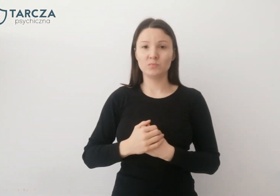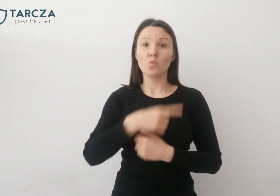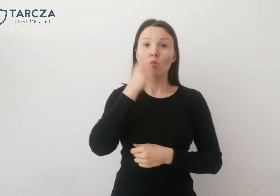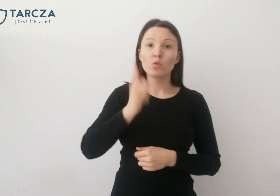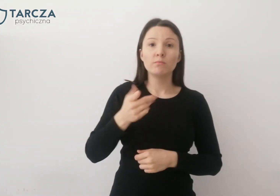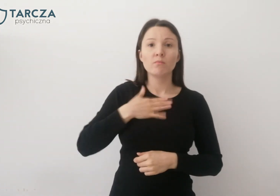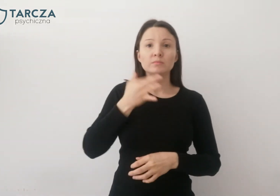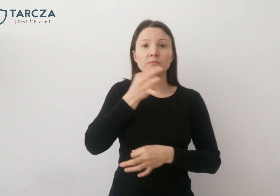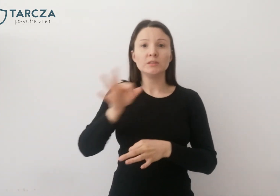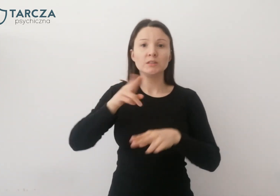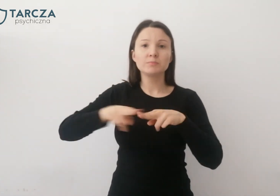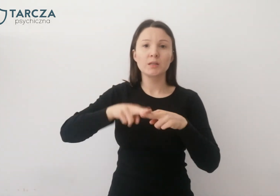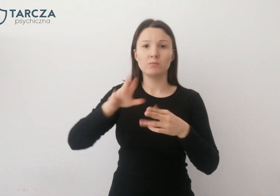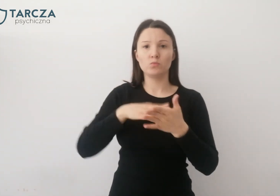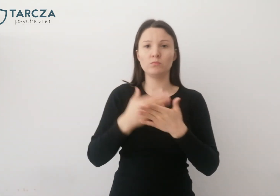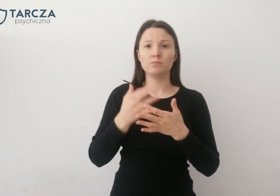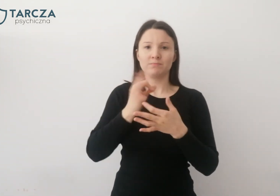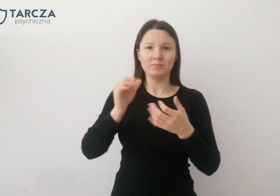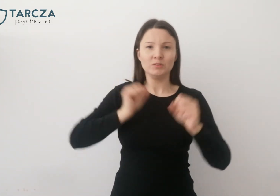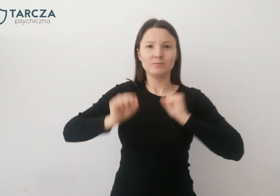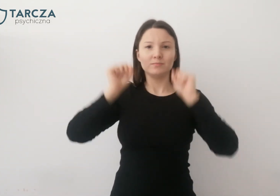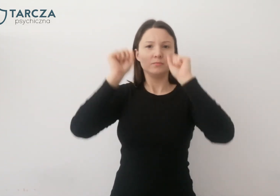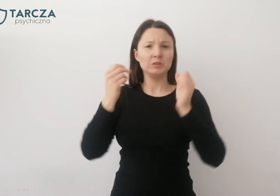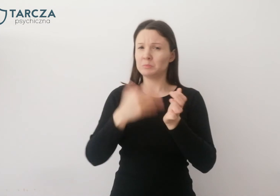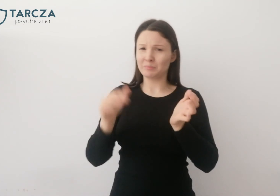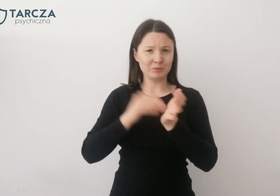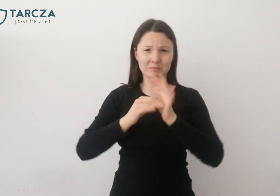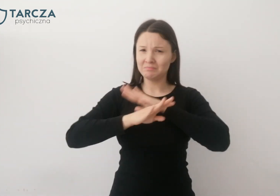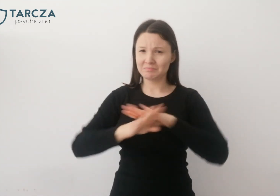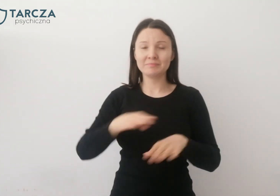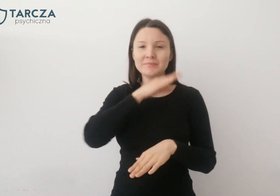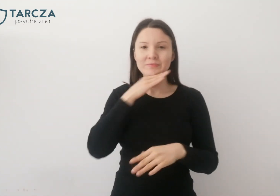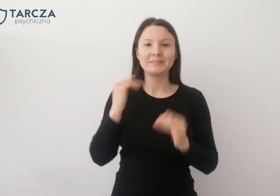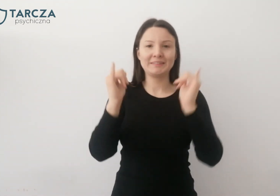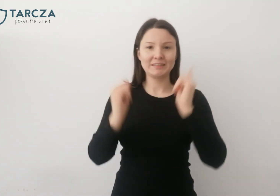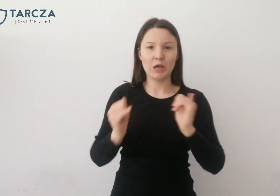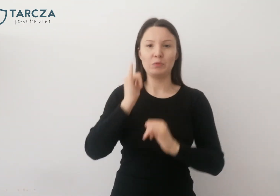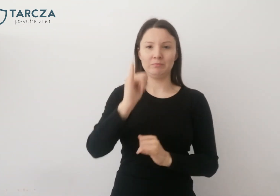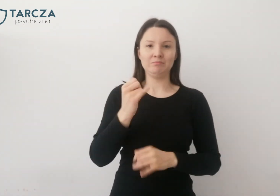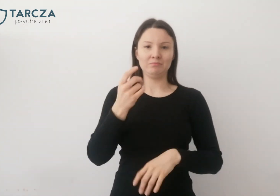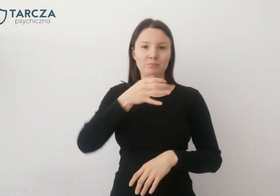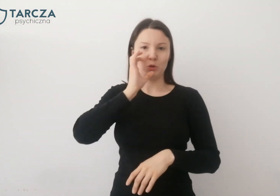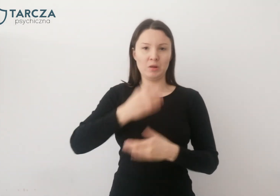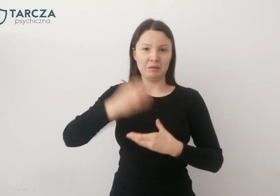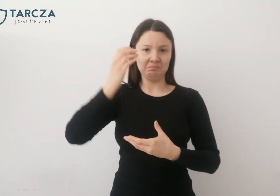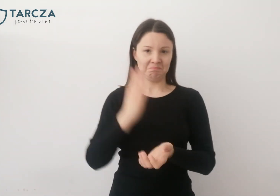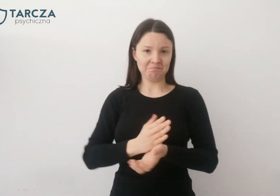Nie wymagają specjalistycznego sprzętu, wystarczą zwykłe przedmioty, np. krzesło i butelka wody.